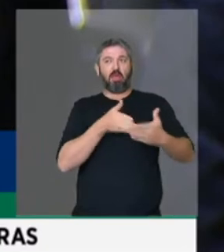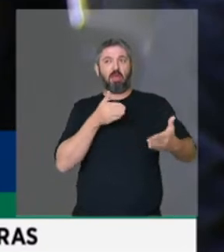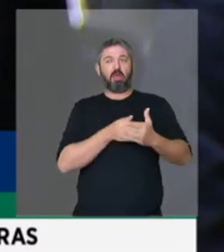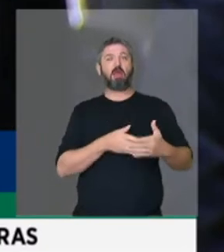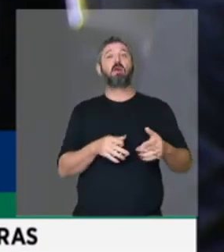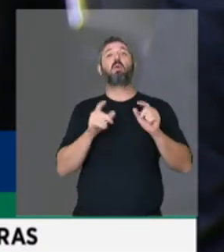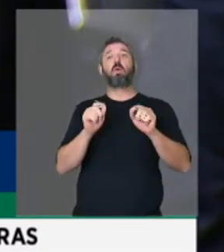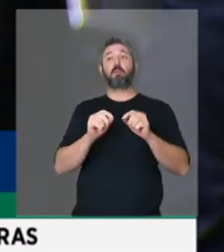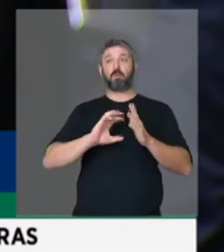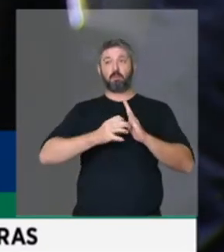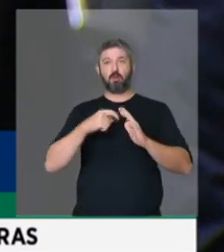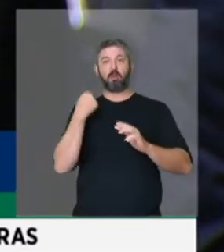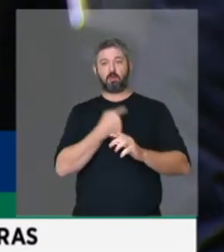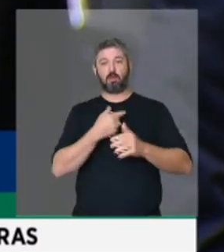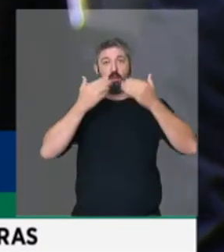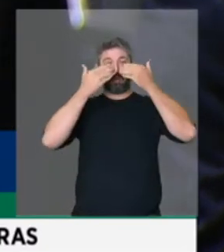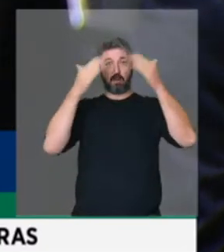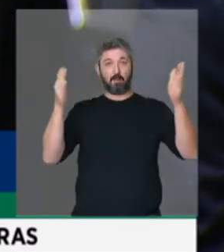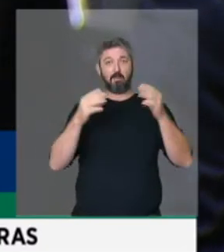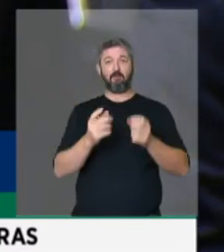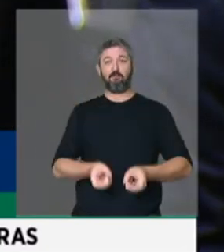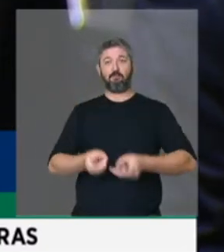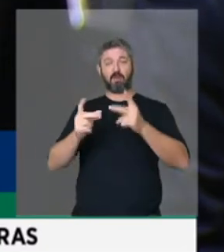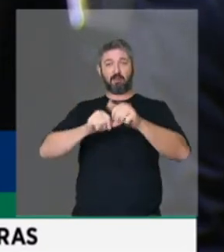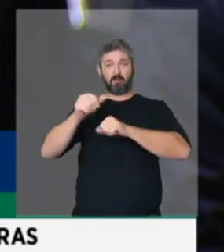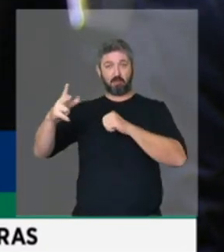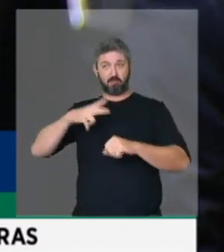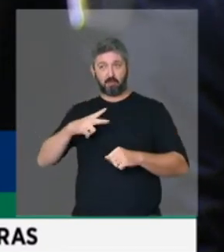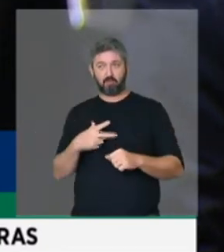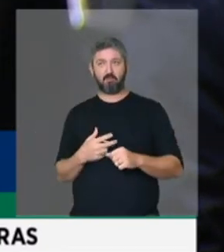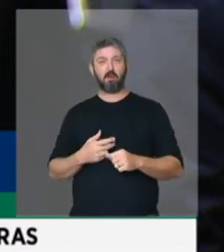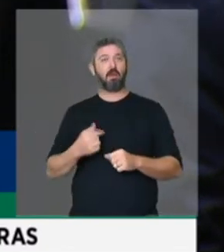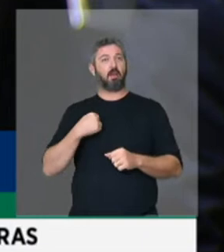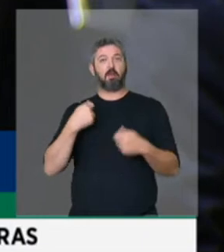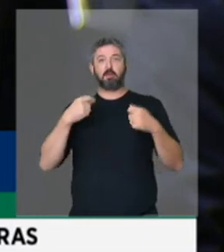FAVOR DE UM PROJETO QUE BUSQUE CAPITALIZAR E NÃO... NÃO PRIVATIZAR... A ELETROBRAS. MAS COM TANTO SUBSÍDIO QUE É